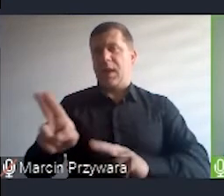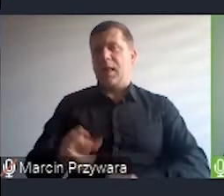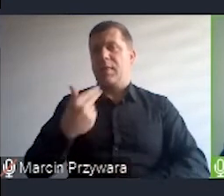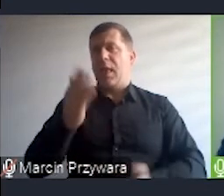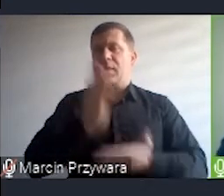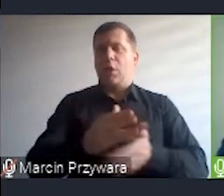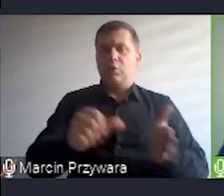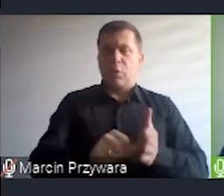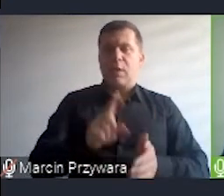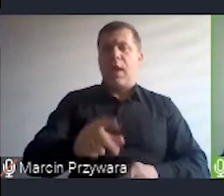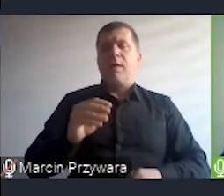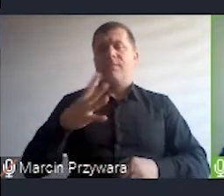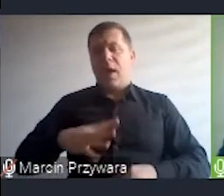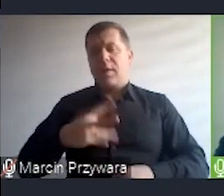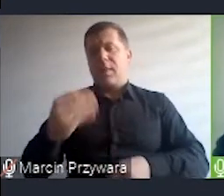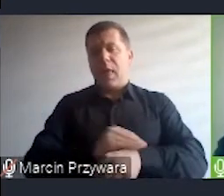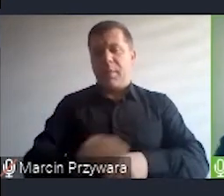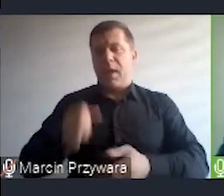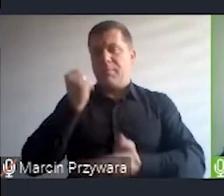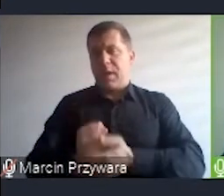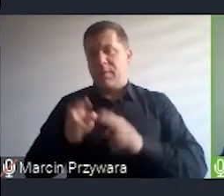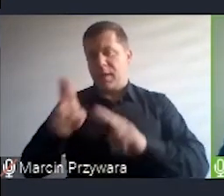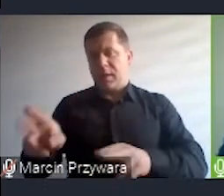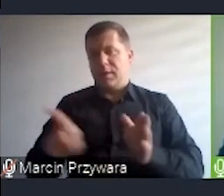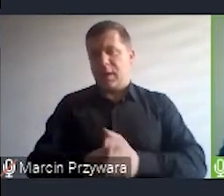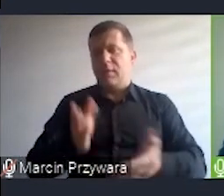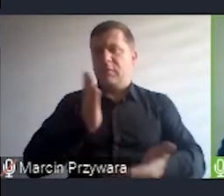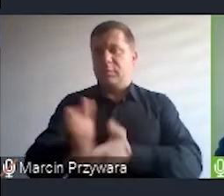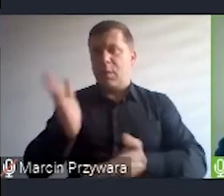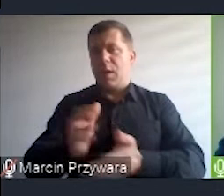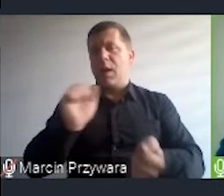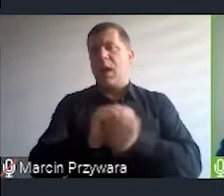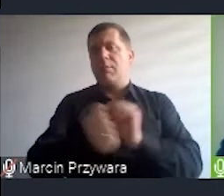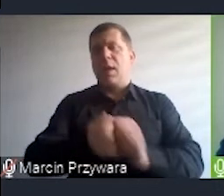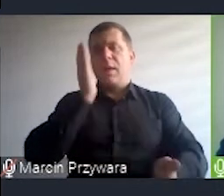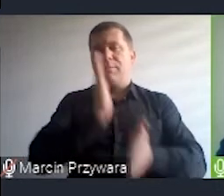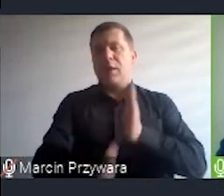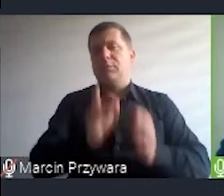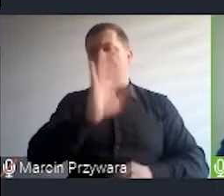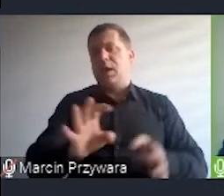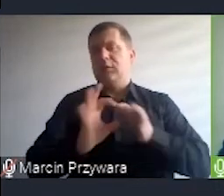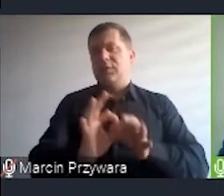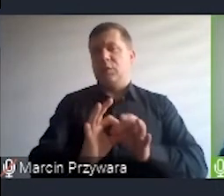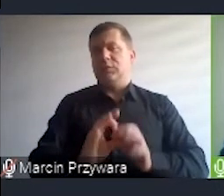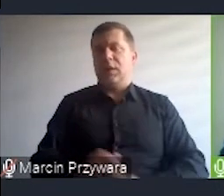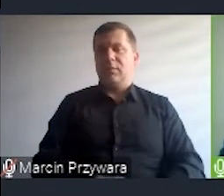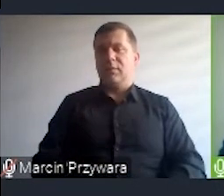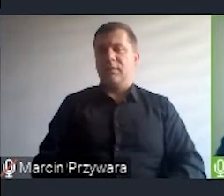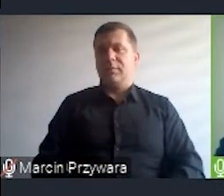ale i wartości niematerialne i prawne wspomagające, albo bezpośrednio związane. I teraz tak.